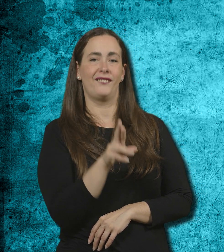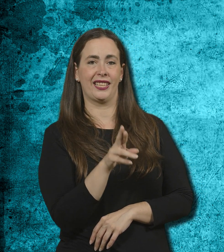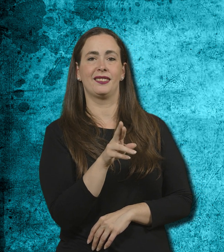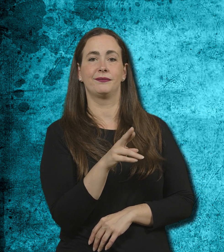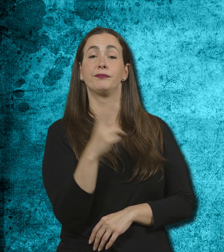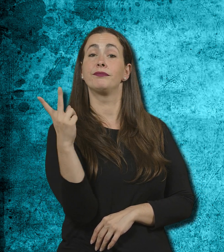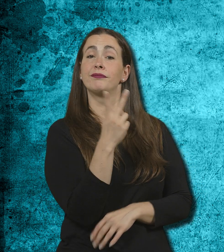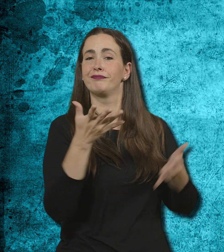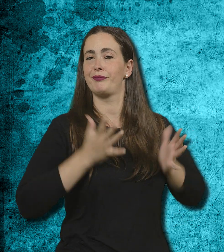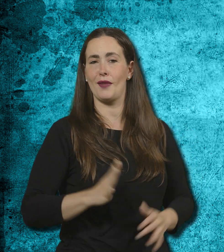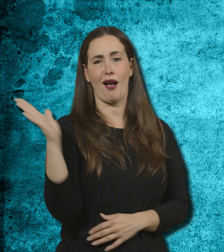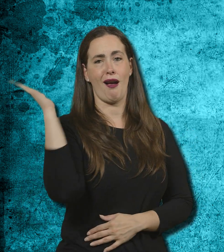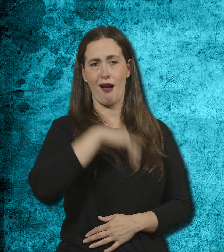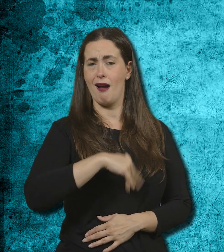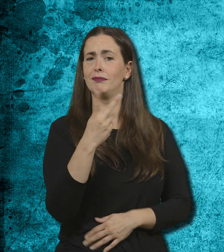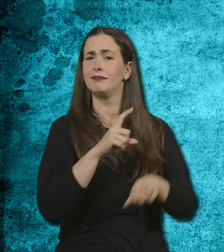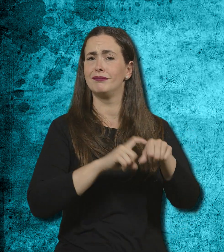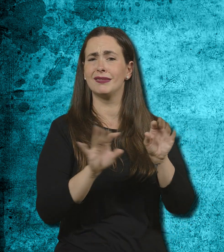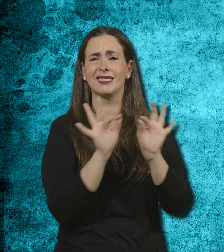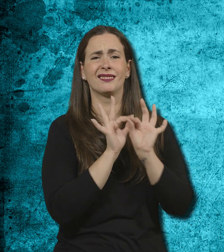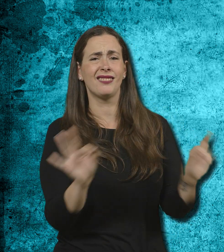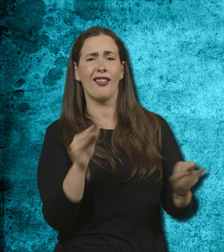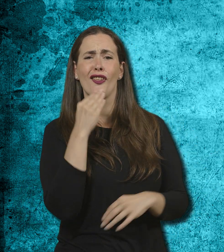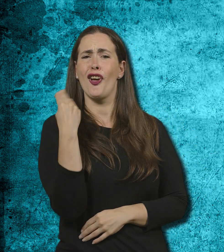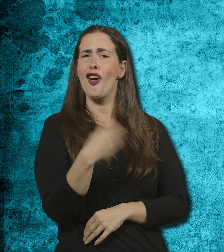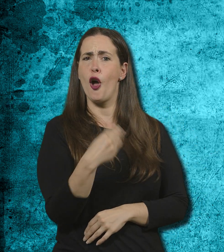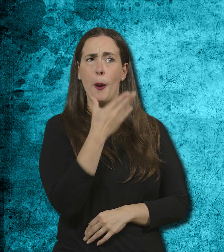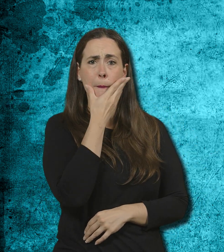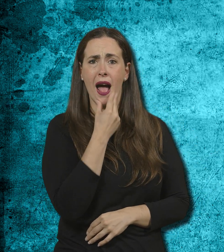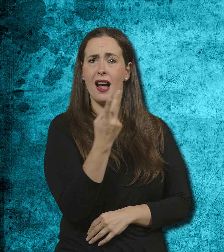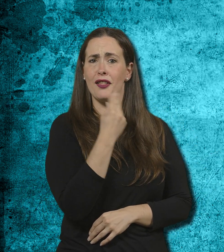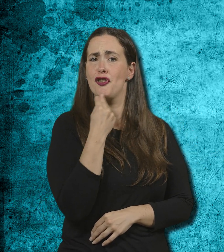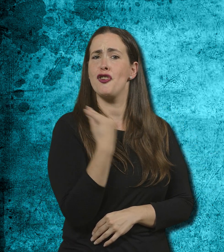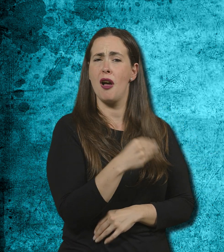No van tenir fills i el seu caràcter senzill i jovial, feia que aparentés molts anys menys,